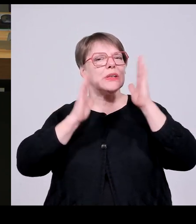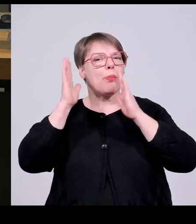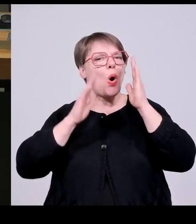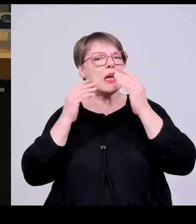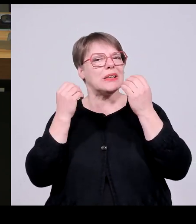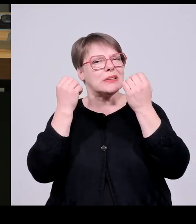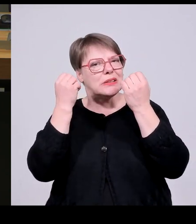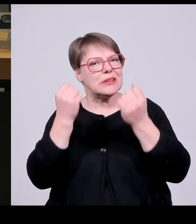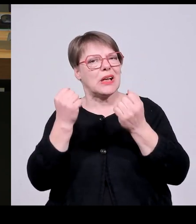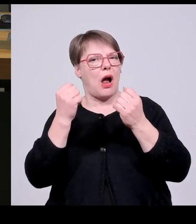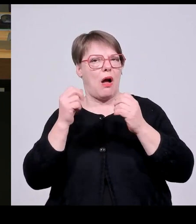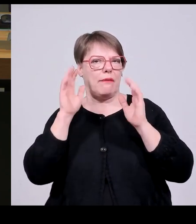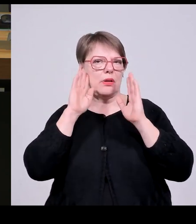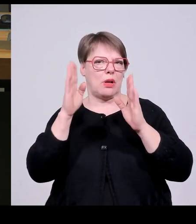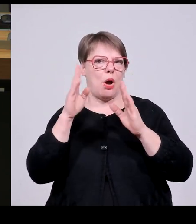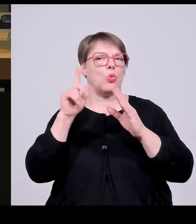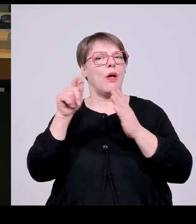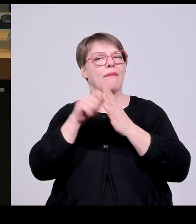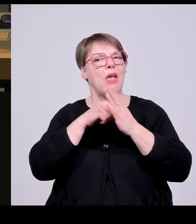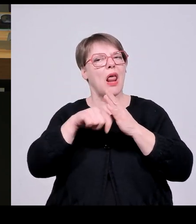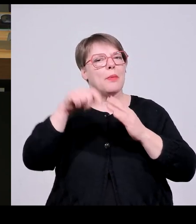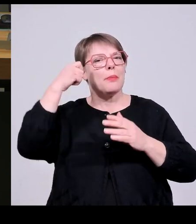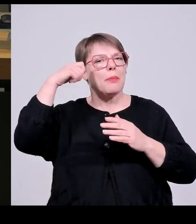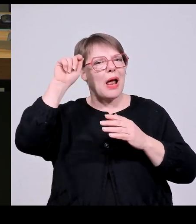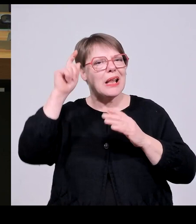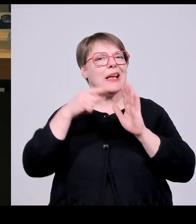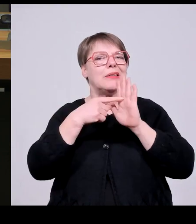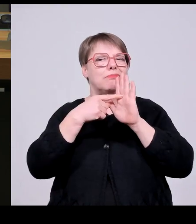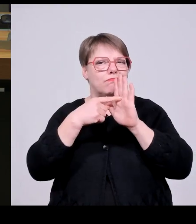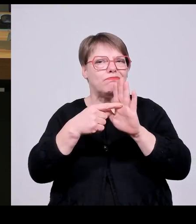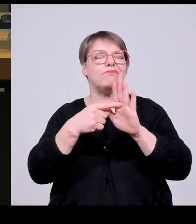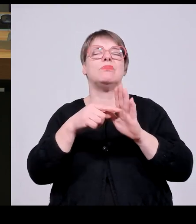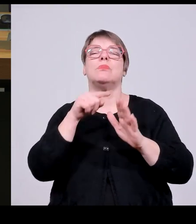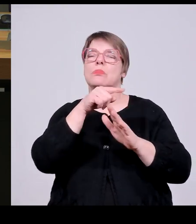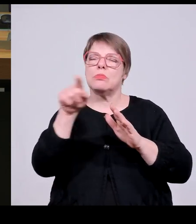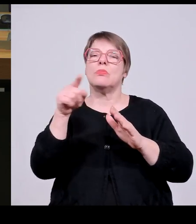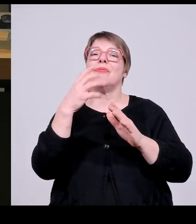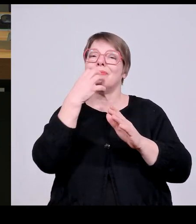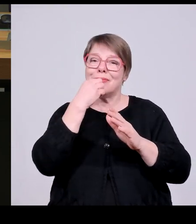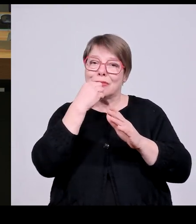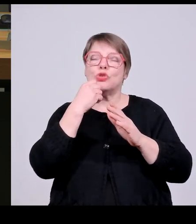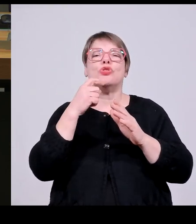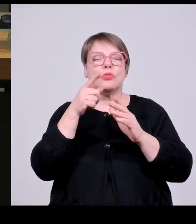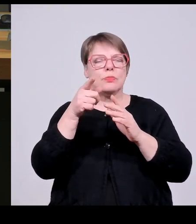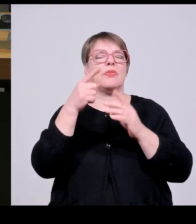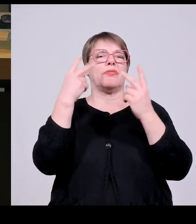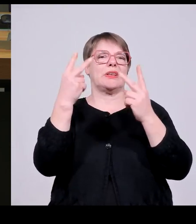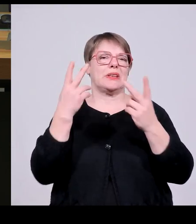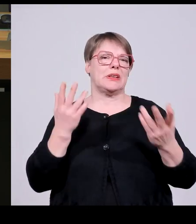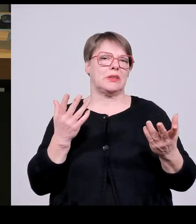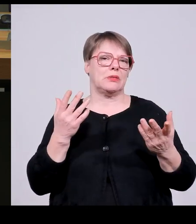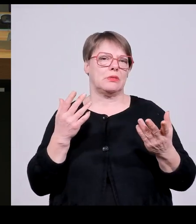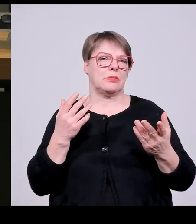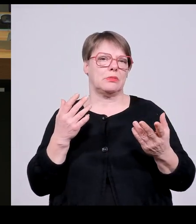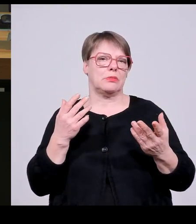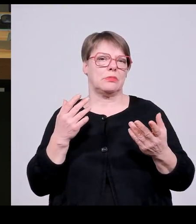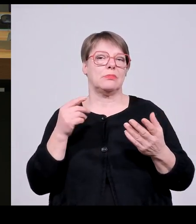Insofern freue ich mich auf die Diskussionen in den Ausschüssen. Wir stellen alle begleitende Expertise auch gern allen Fraktionen zur Verfügung.